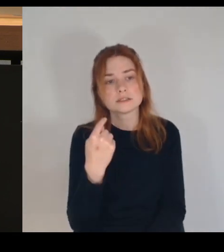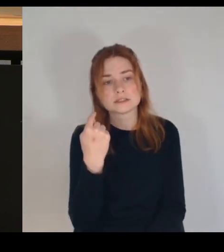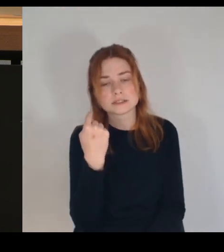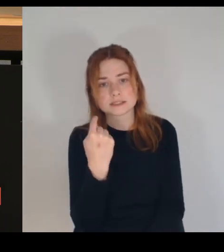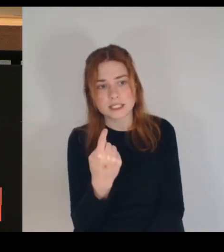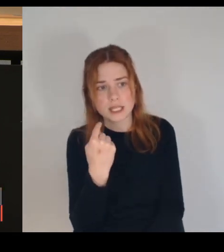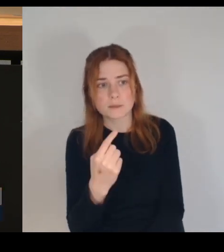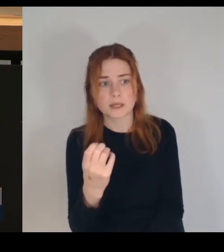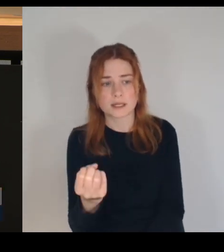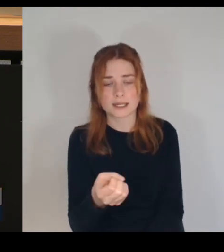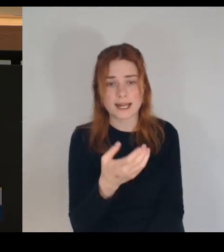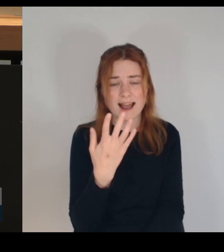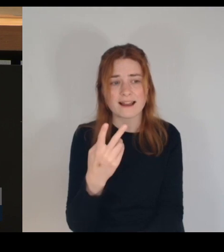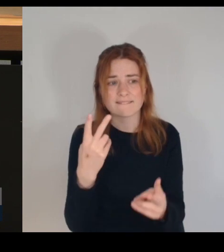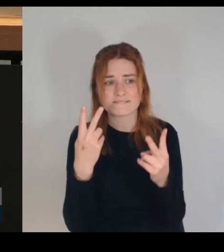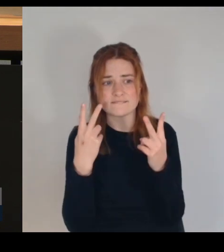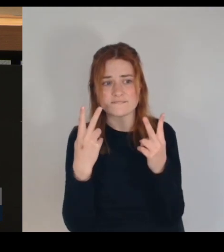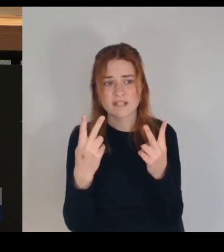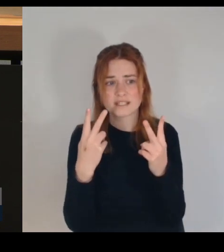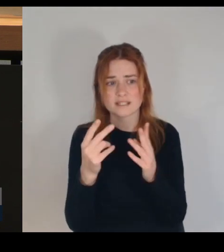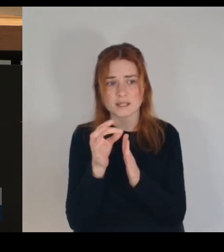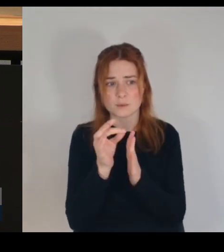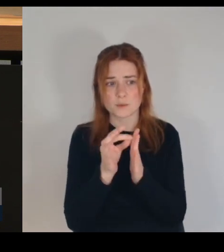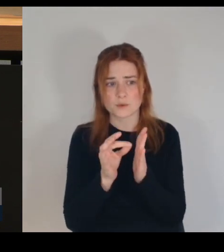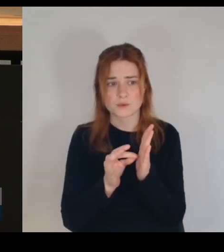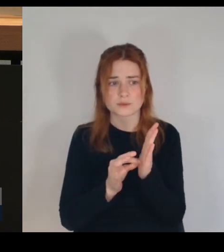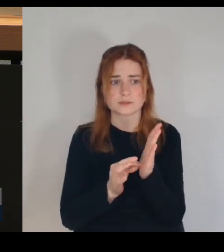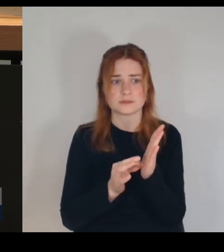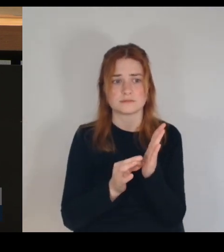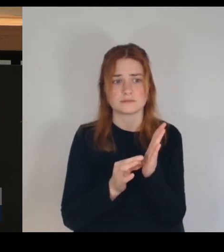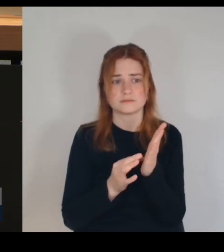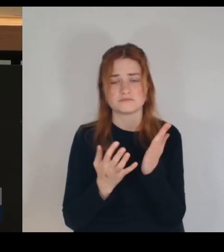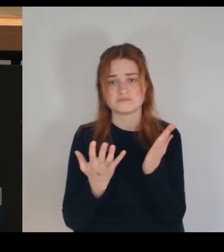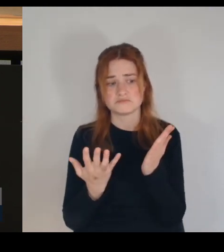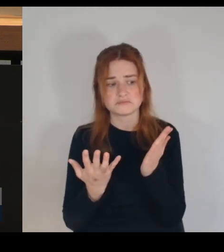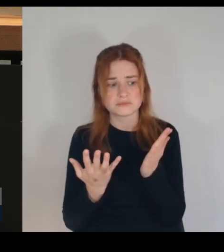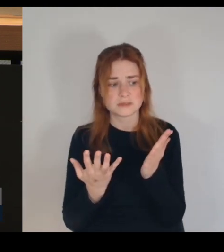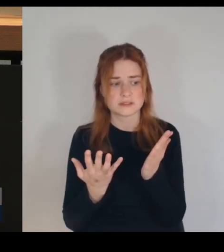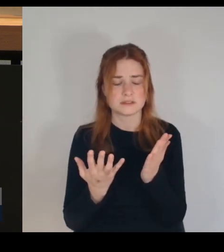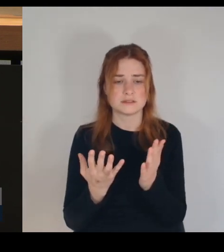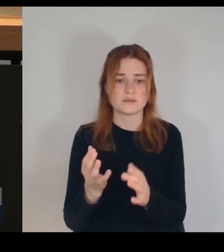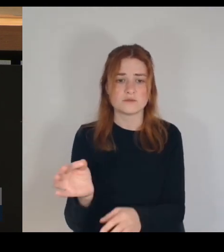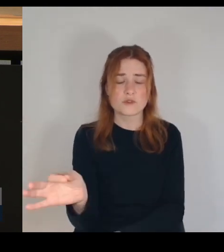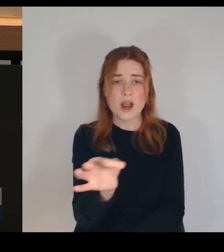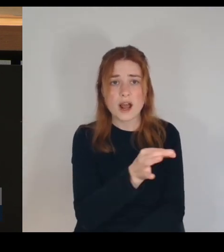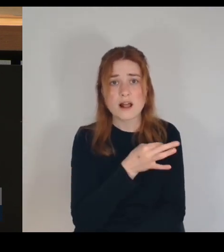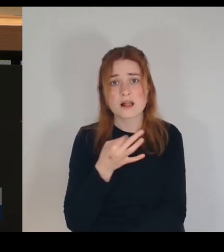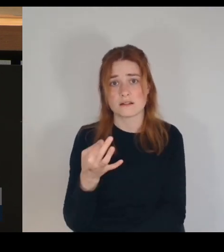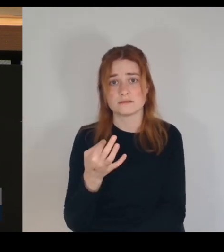Ich denke, hier im Saal und auch die BVG ist mit Sicherheit nicht glücklich darüber, dass wir jetzt seit anderthalb Jahren